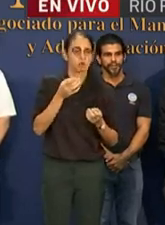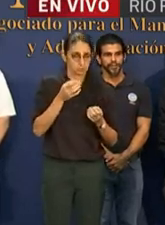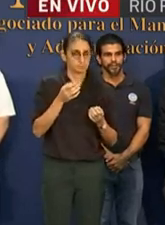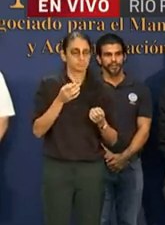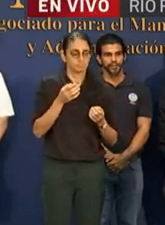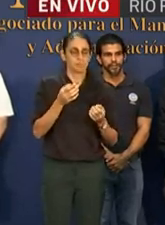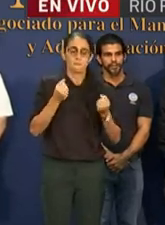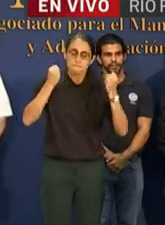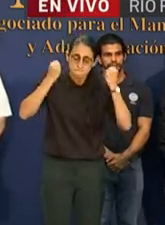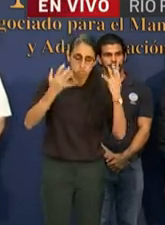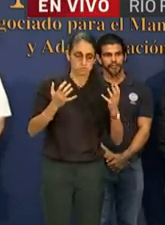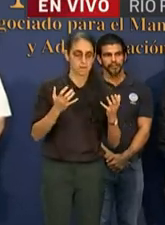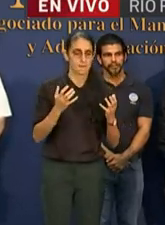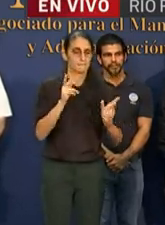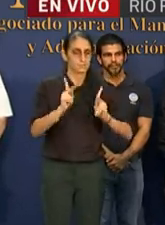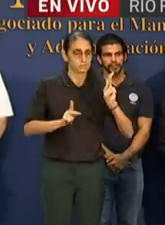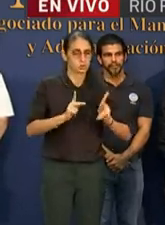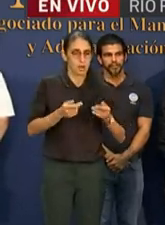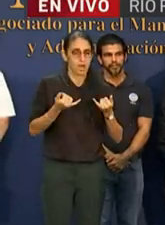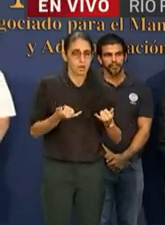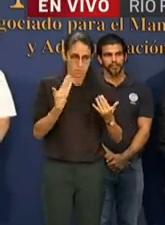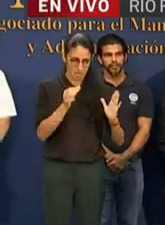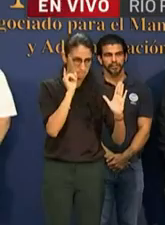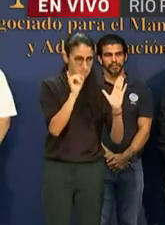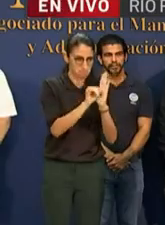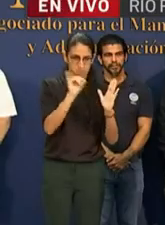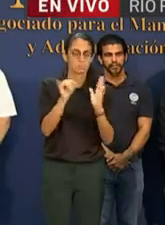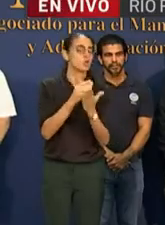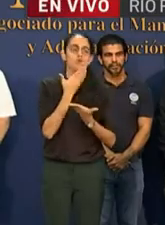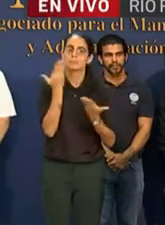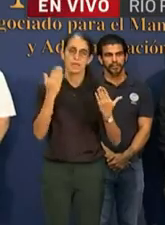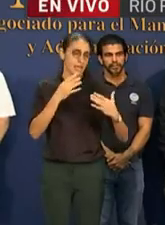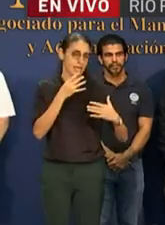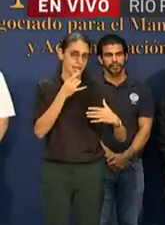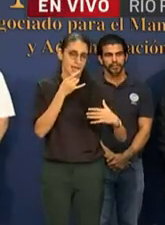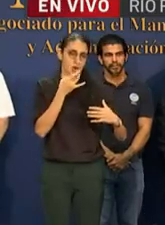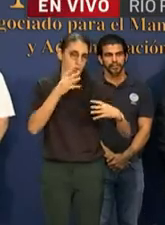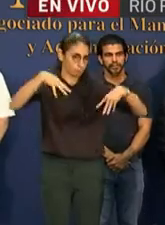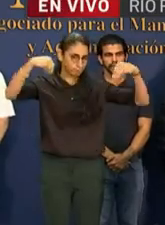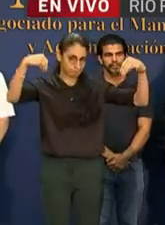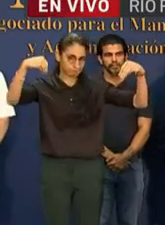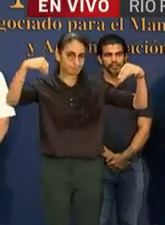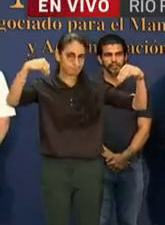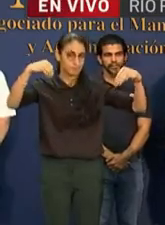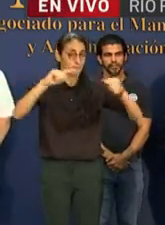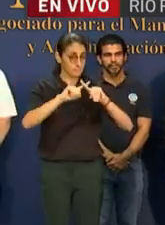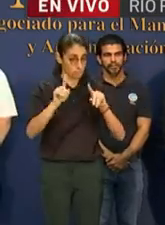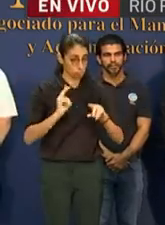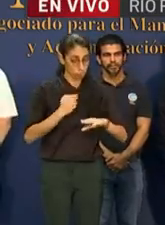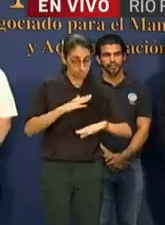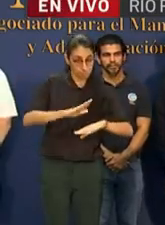ÁREAS EN ESTE EVENTO DE EMERGENCIA. CUÁNDO LOS CLIENTES